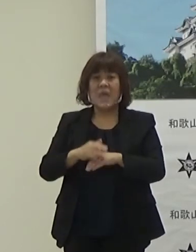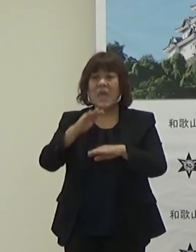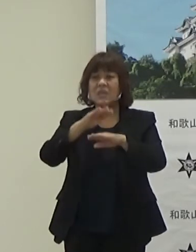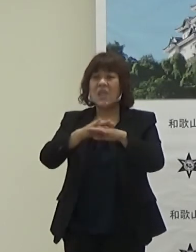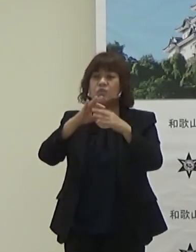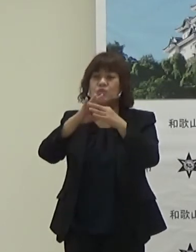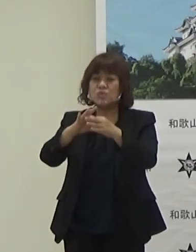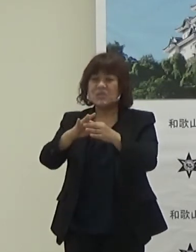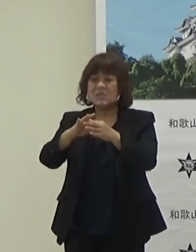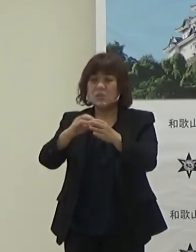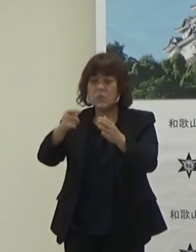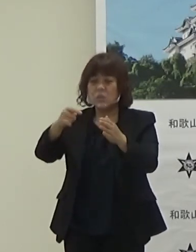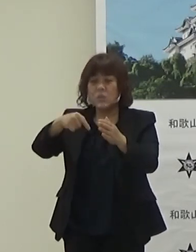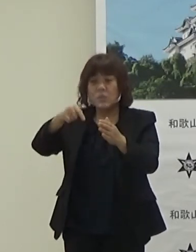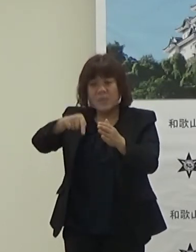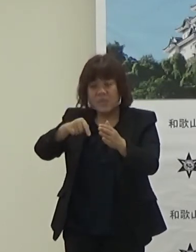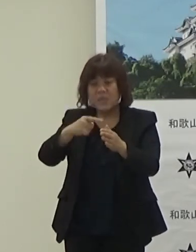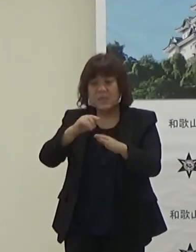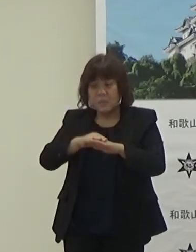手続きの中へかんでいくっていうところはないんです